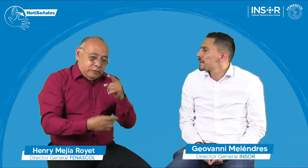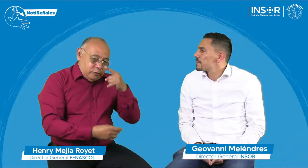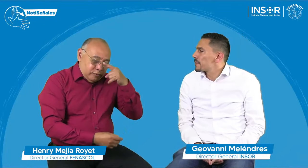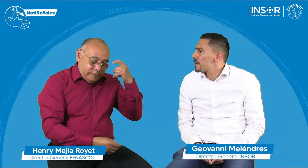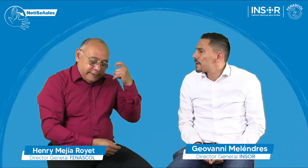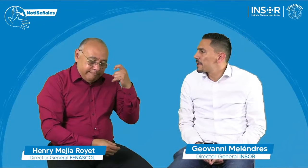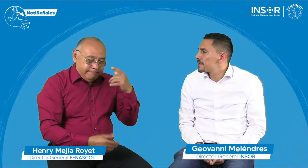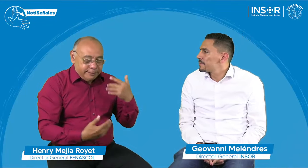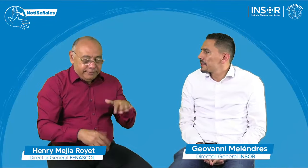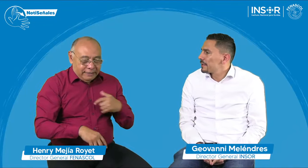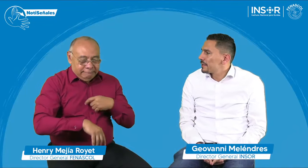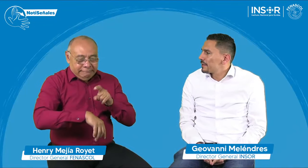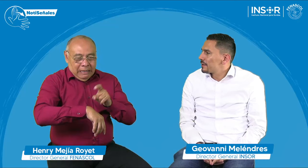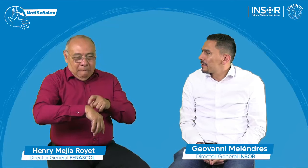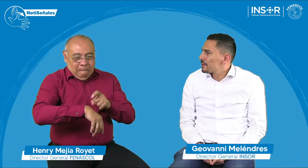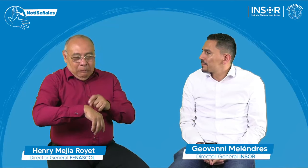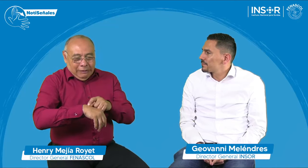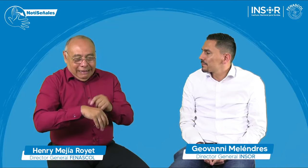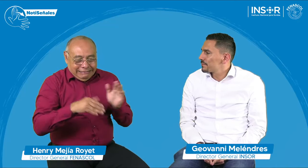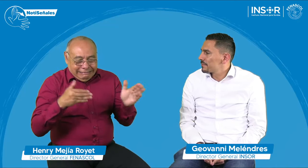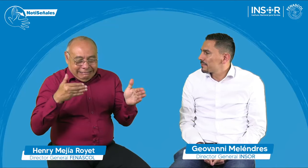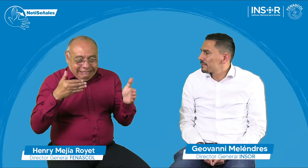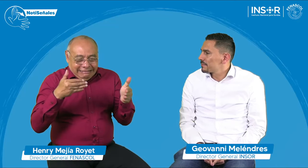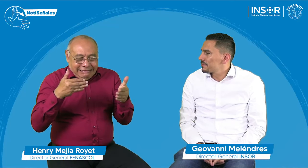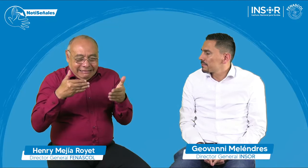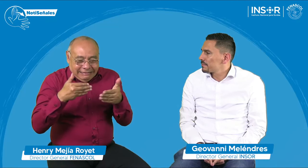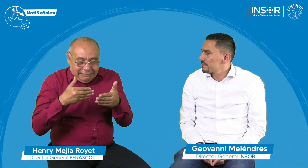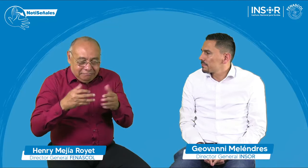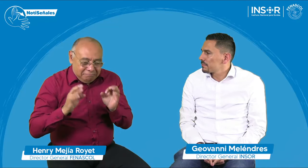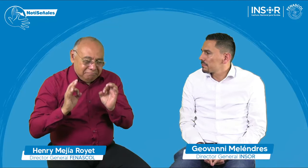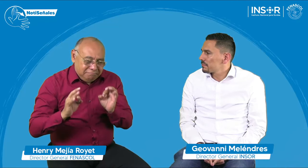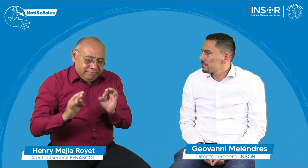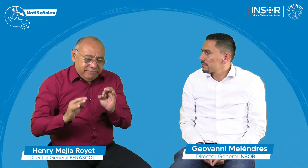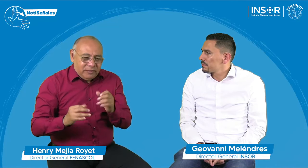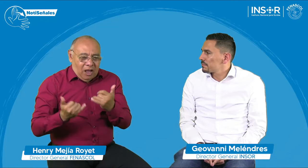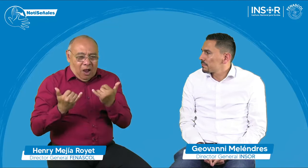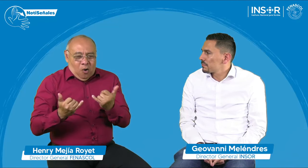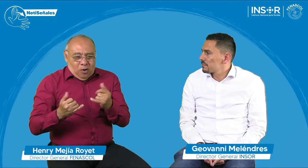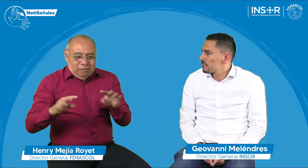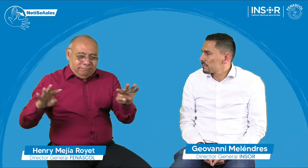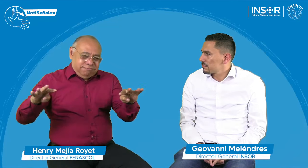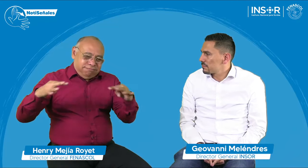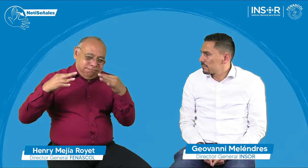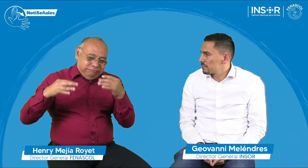para que puedan gestionar ellos